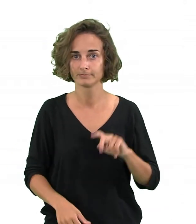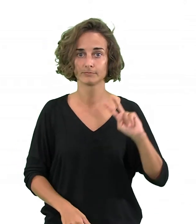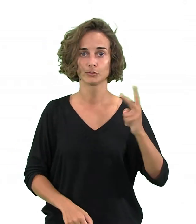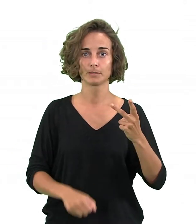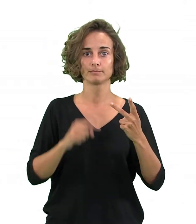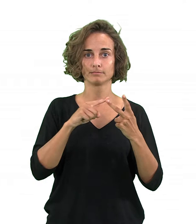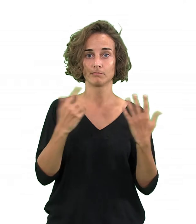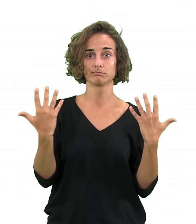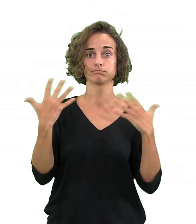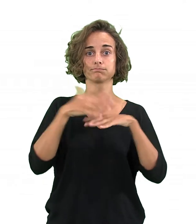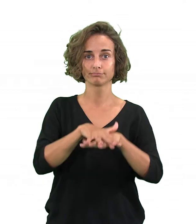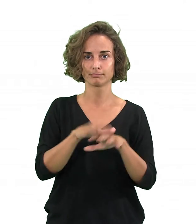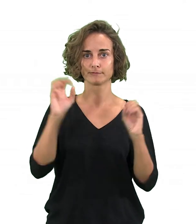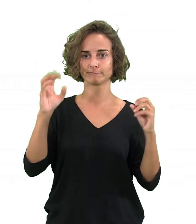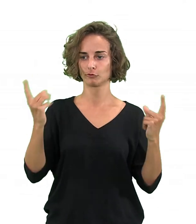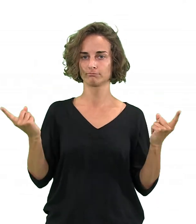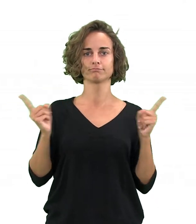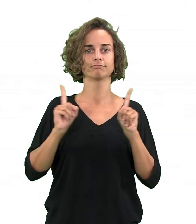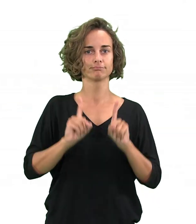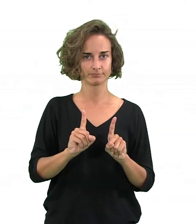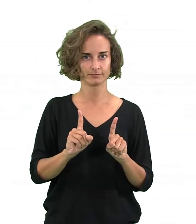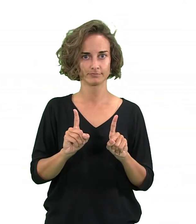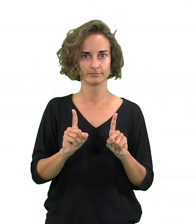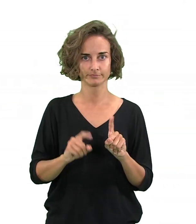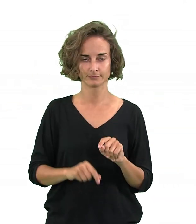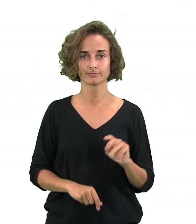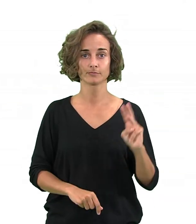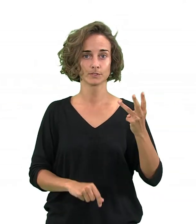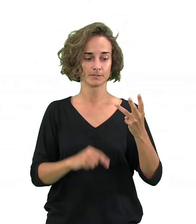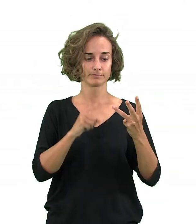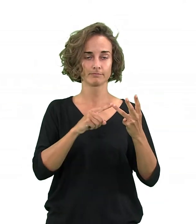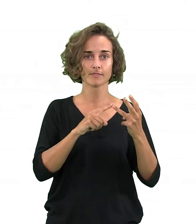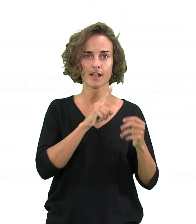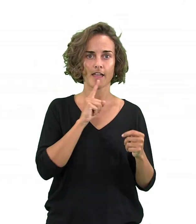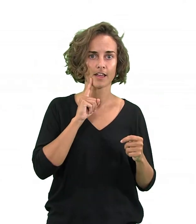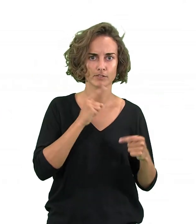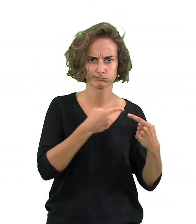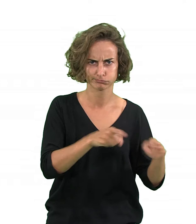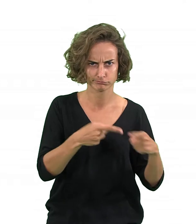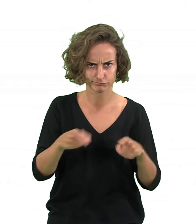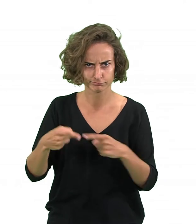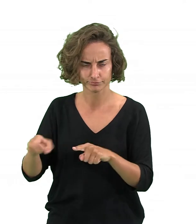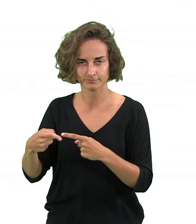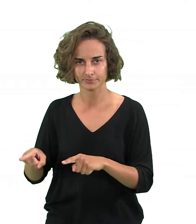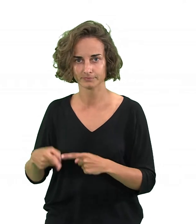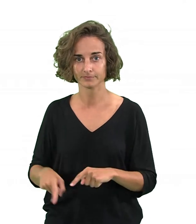deuxièmement, les enseignants, les binômes et l'inclusion, troisièmement, l'hétérogénéité des élèves,